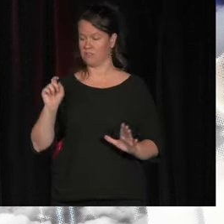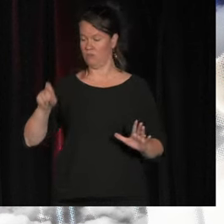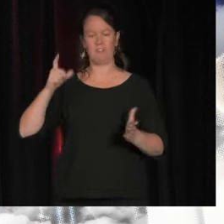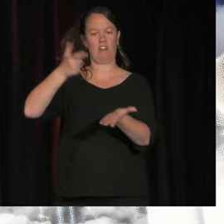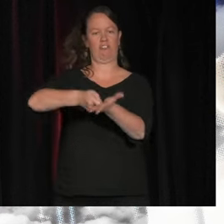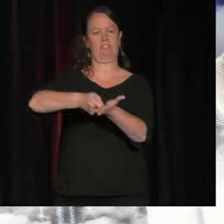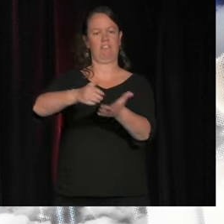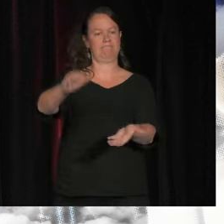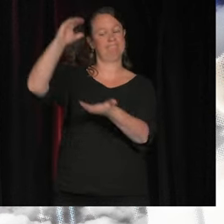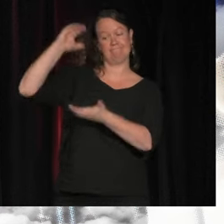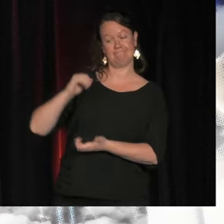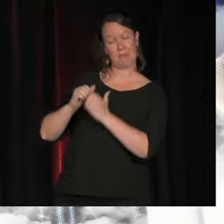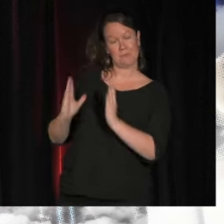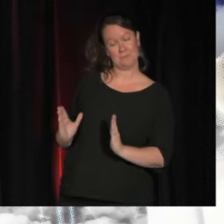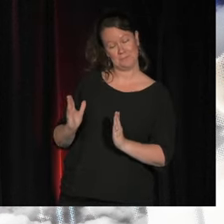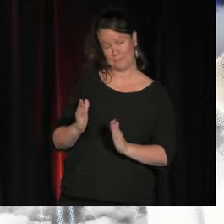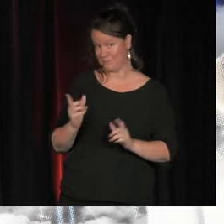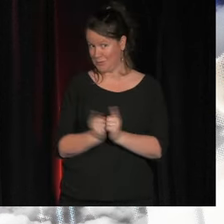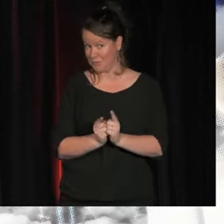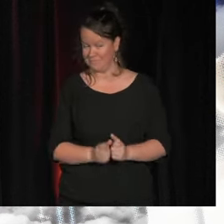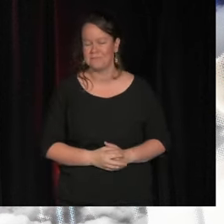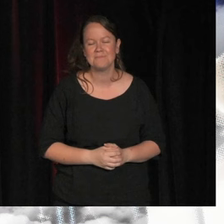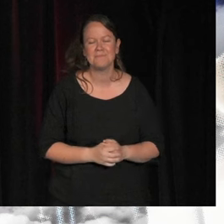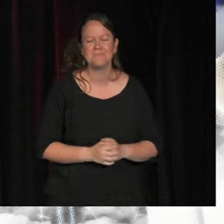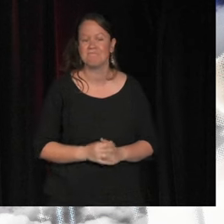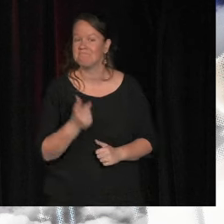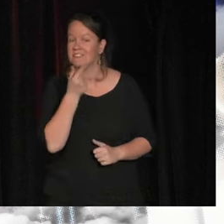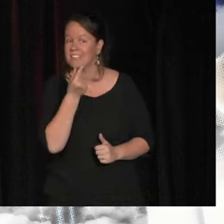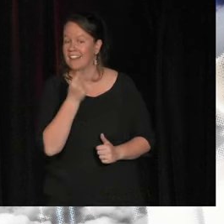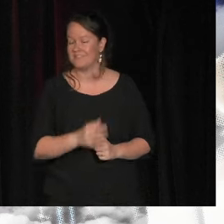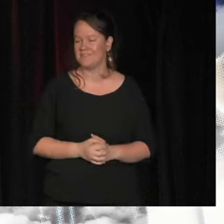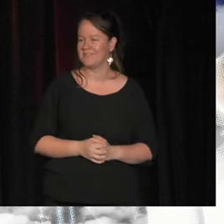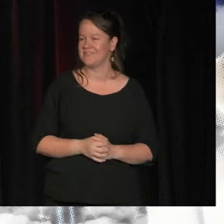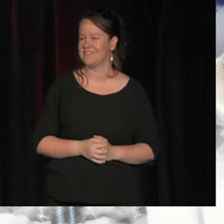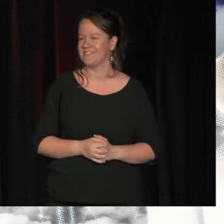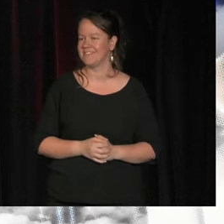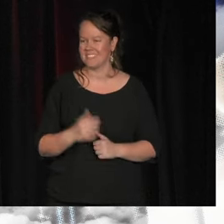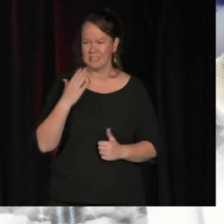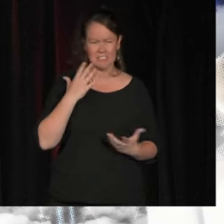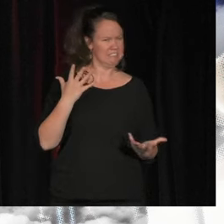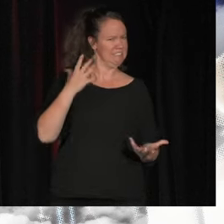Acheter, et ça arrive chez vous en quelques minutes, à peine, par drone. Et s'il reste des questions, vous connaissez, dans les réseaux